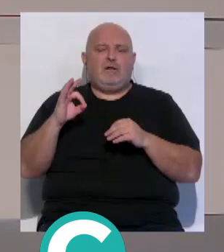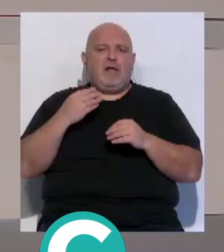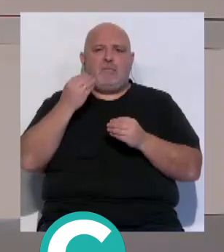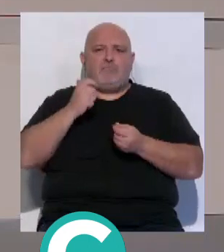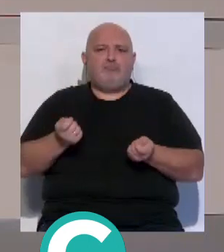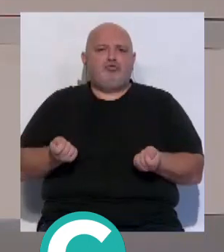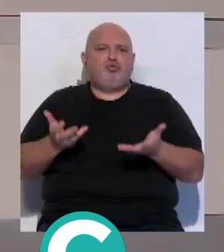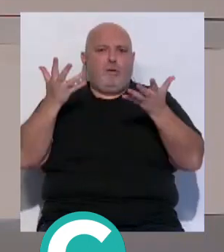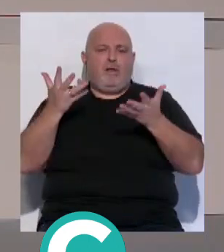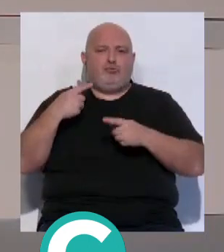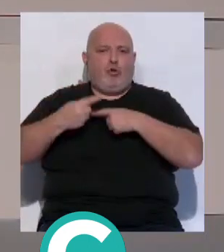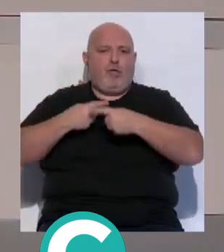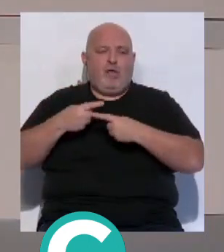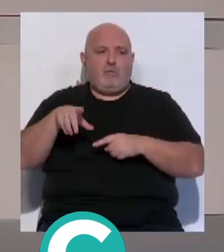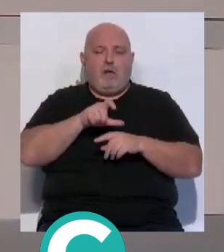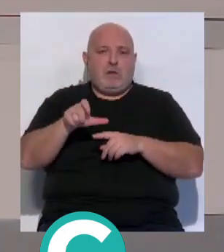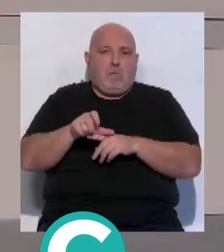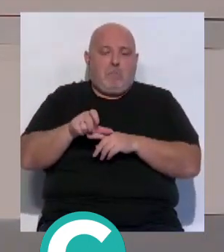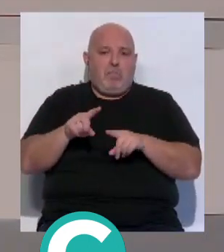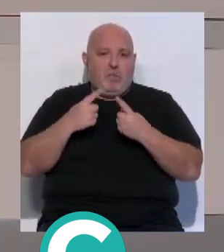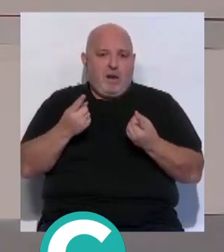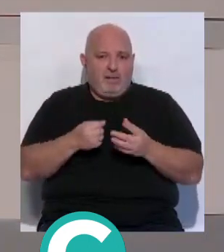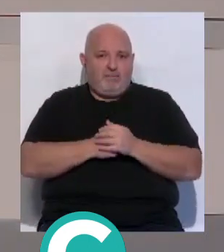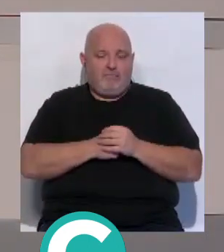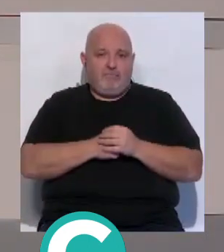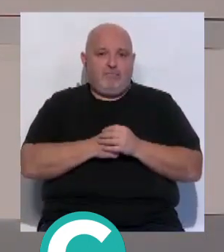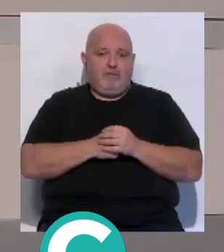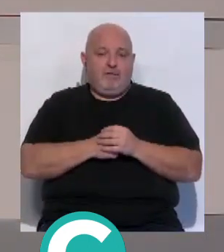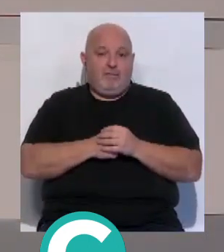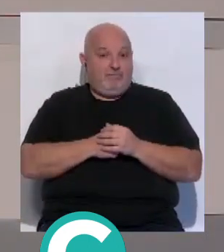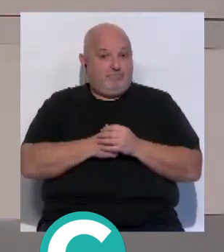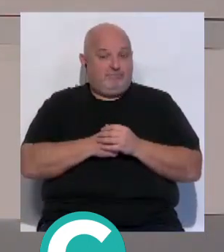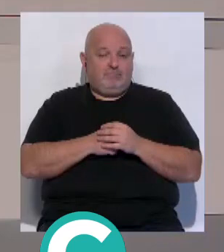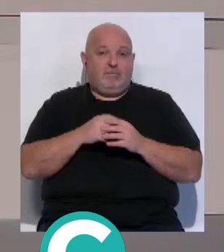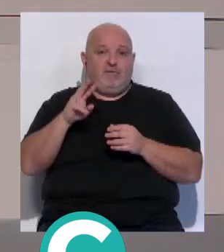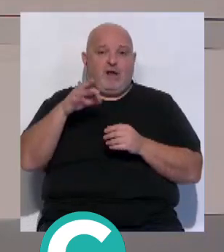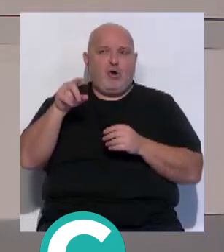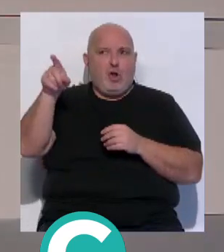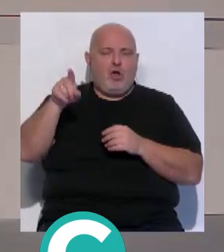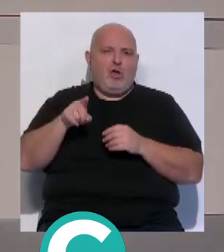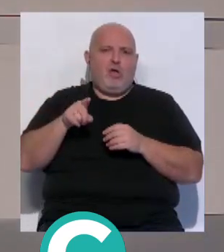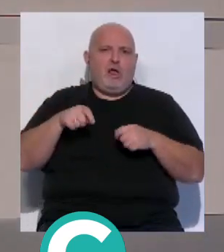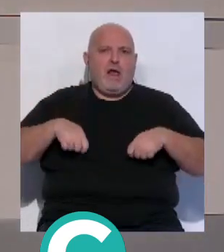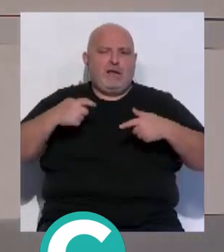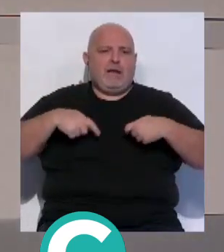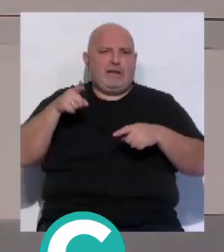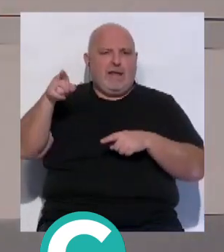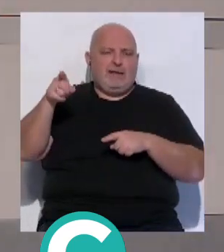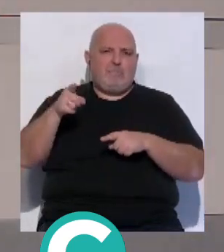todos los días y no pasa nada pero vizcaíno se lo lleva vizcaíno se tiene que gastar el dinero el